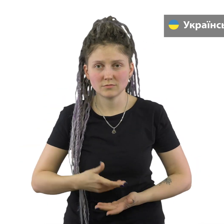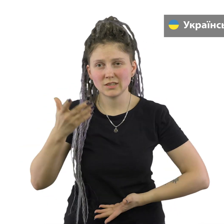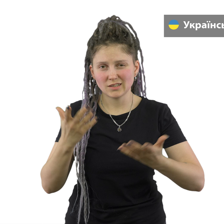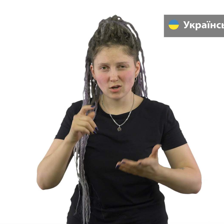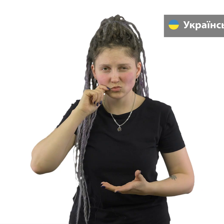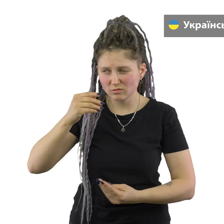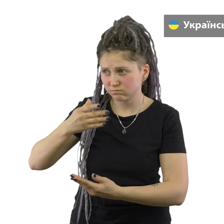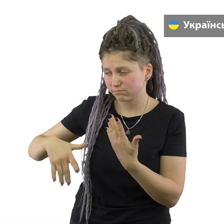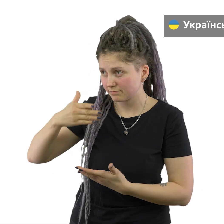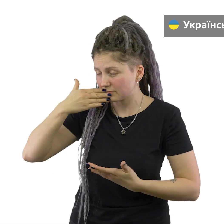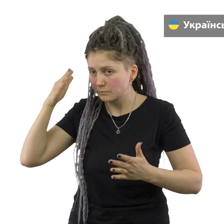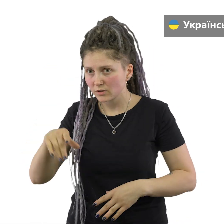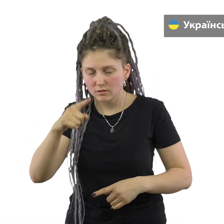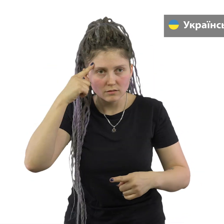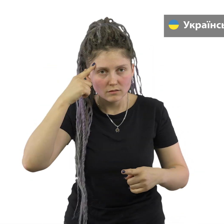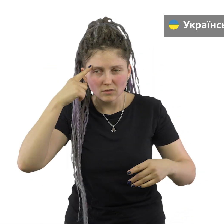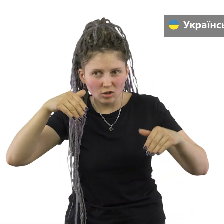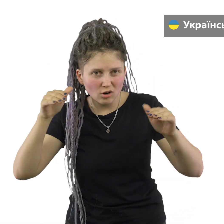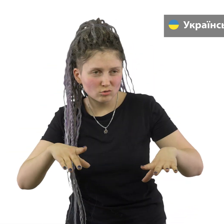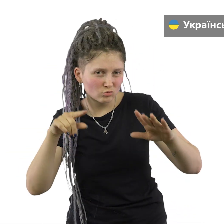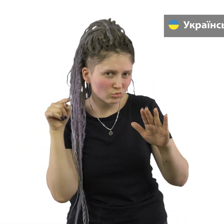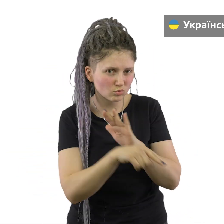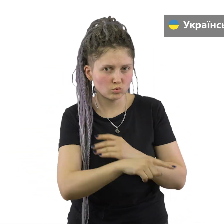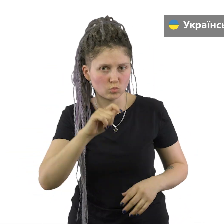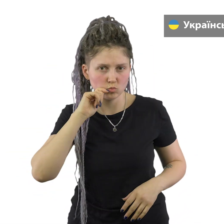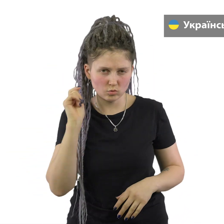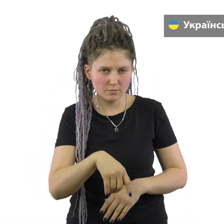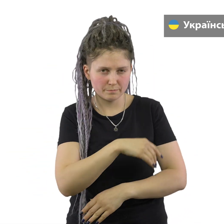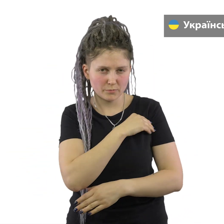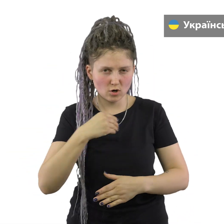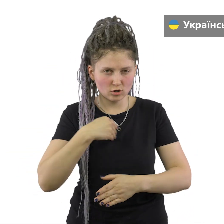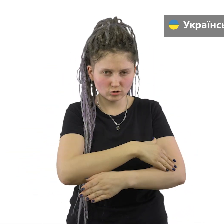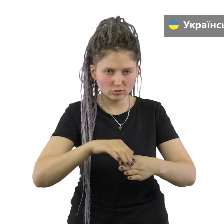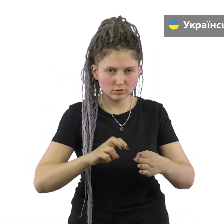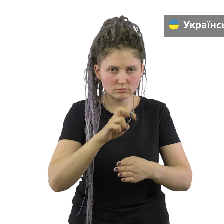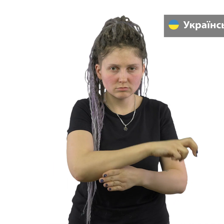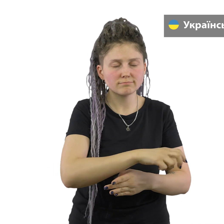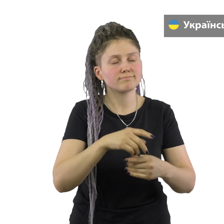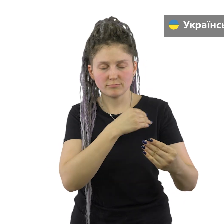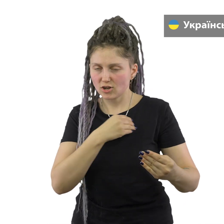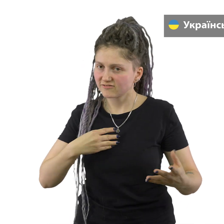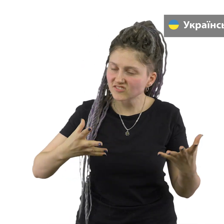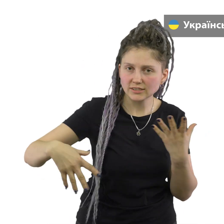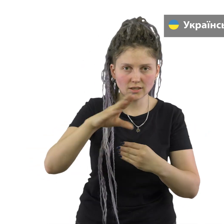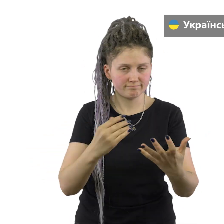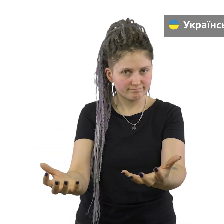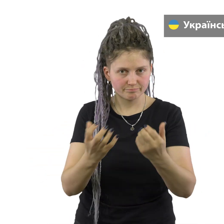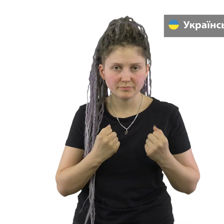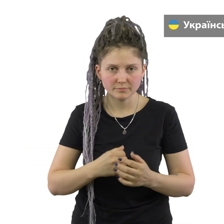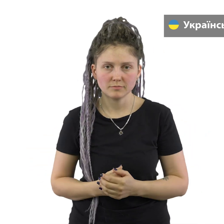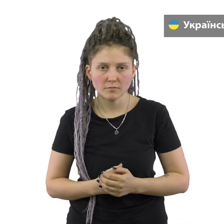Якщо Ви рятуєтесь від збройного конфлікту в Україні, Ви зможете в'їхати до Польщі.